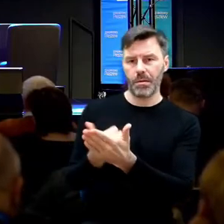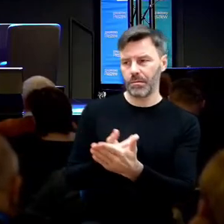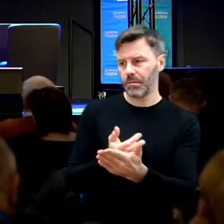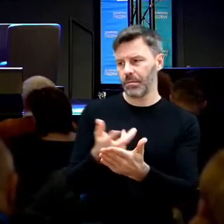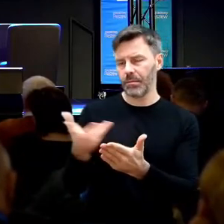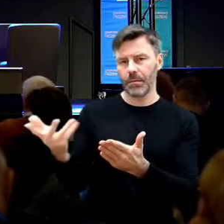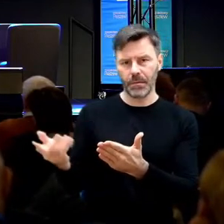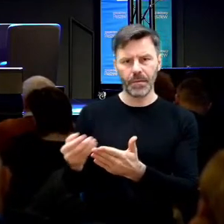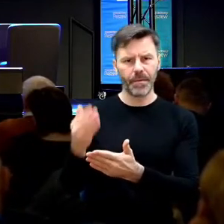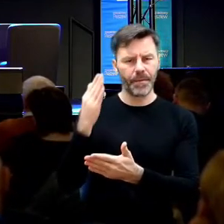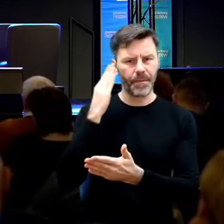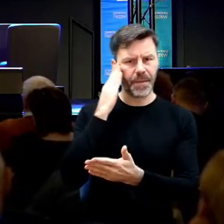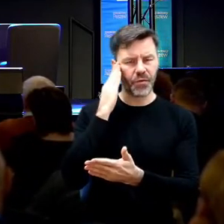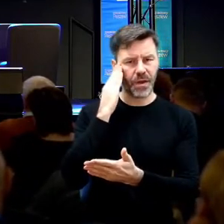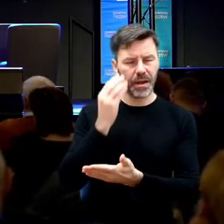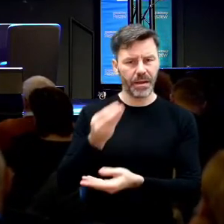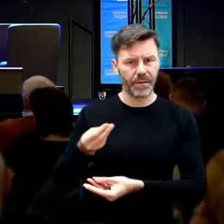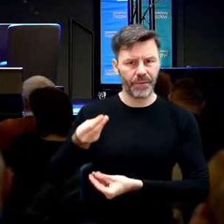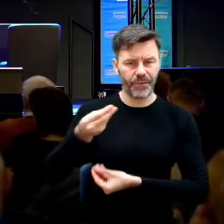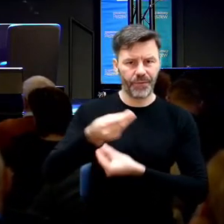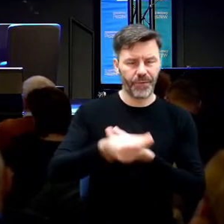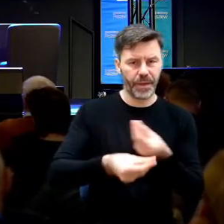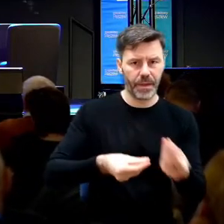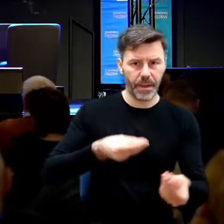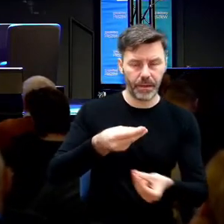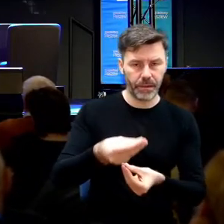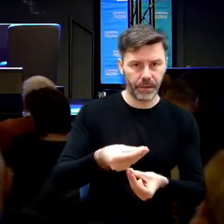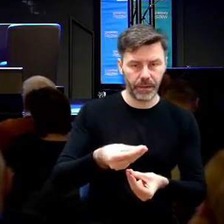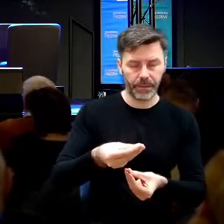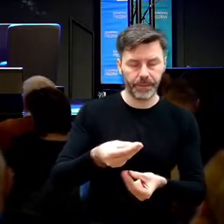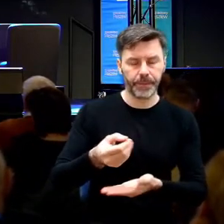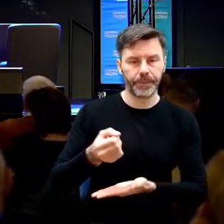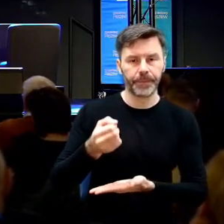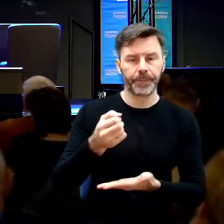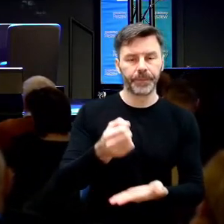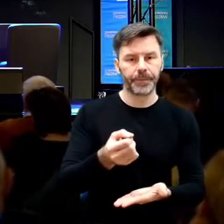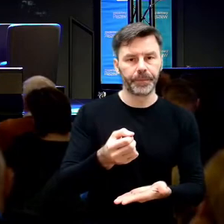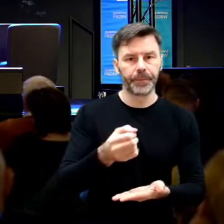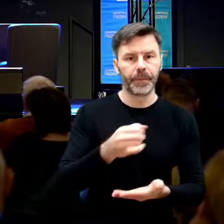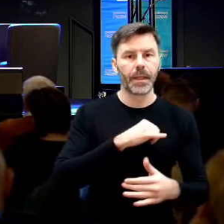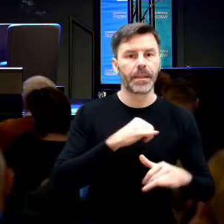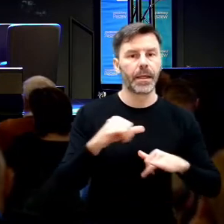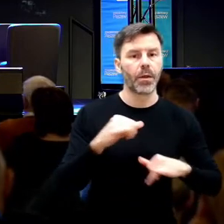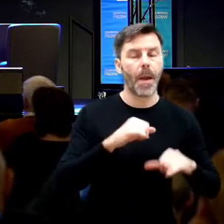współfinansowania mieszkalnictwa zarządzanych przez Bank Gospodarstwa Krajowego,